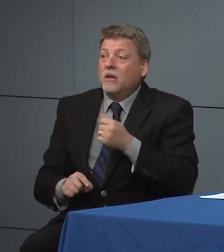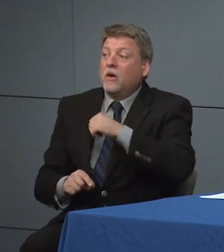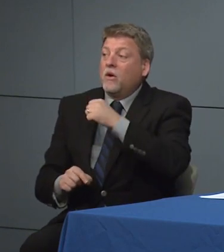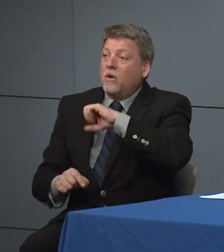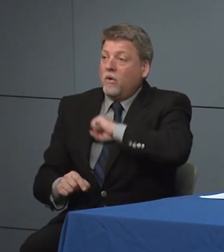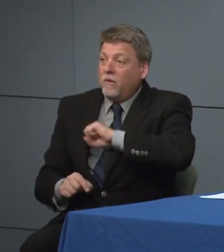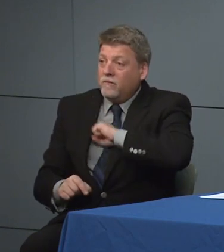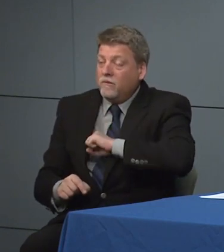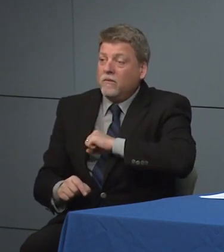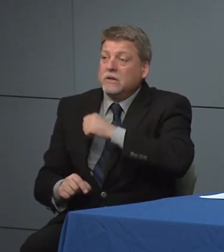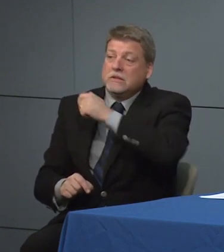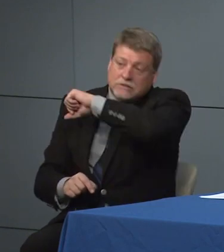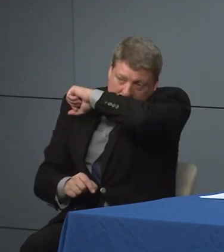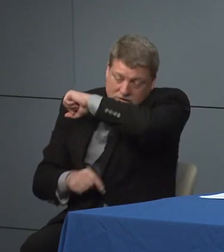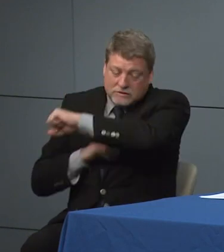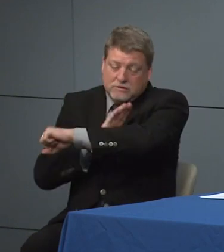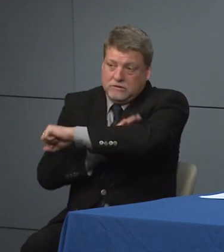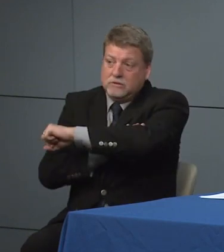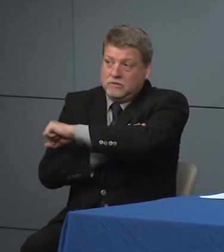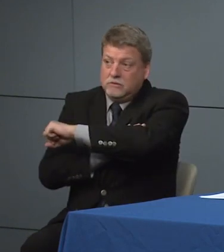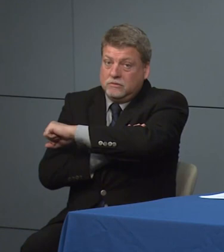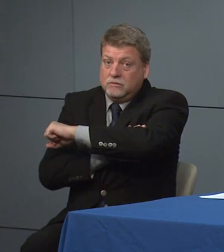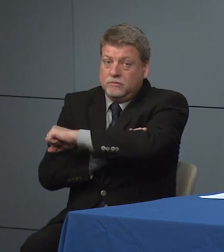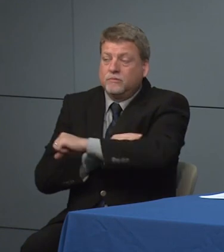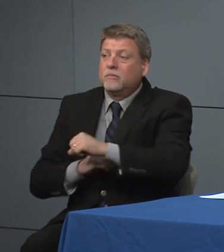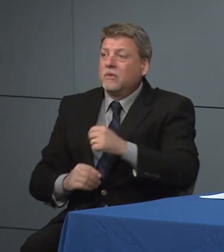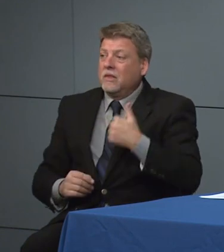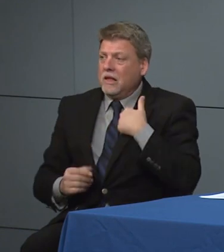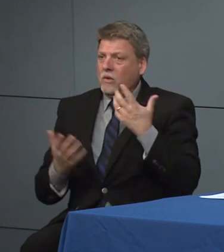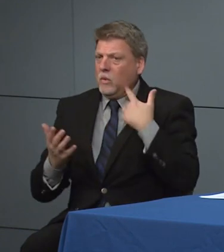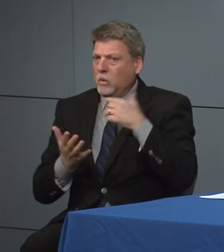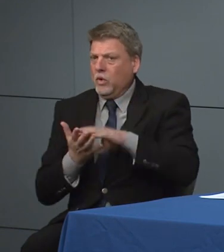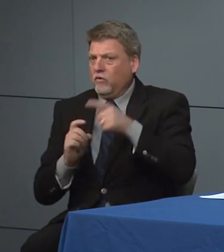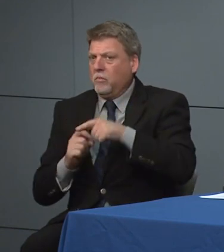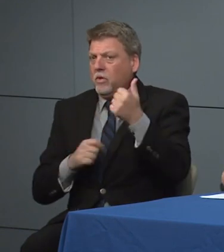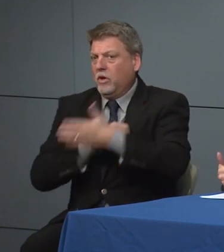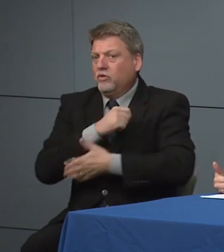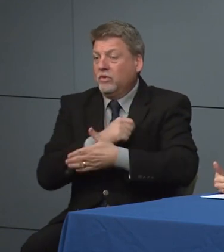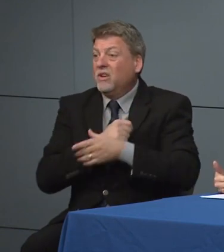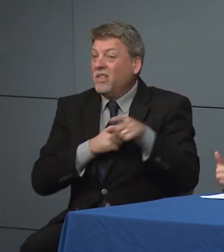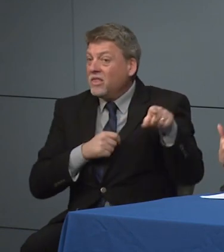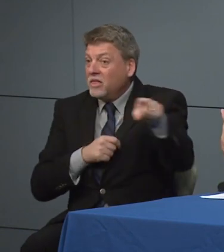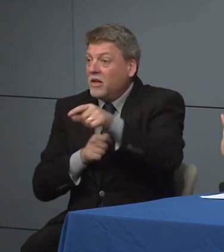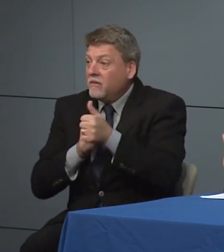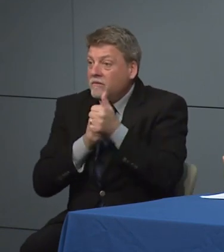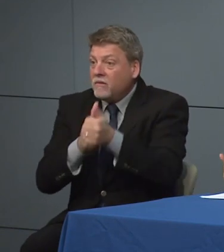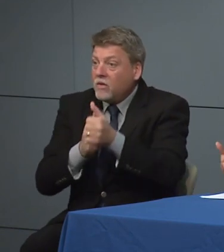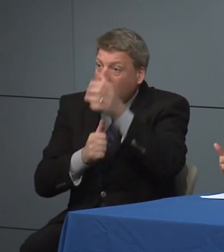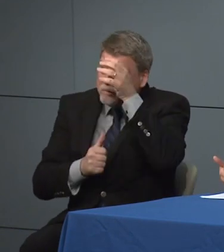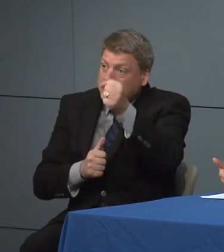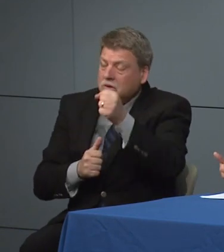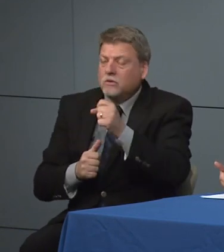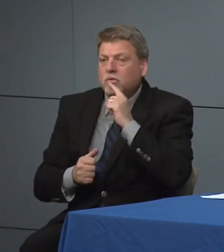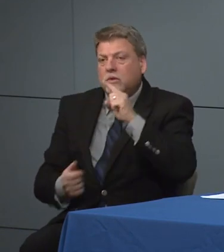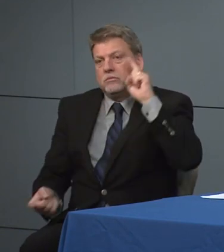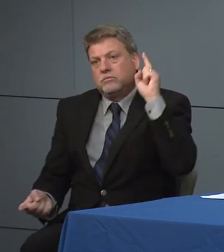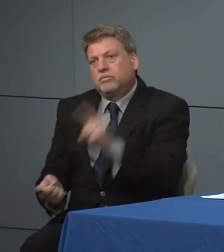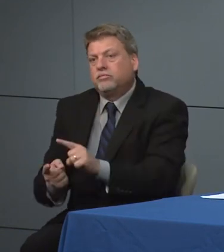cubren se en la nariz y boca si todo hacen lo que sucedió en otros países es que estas medidas de sentido